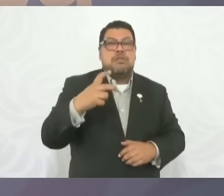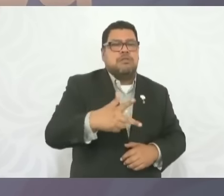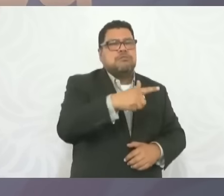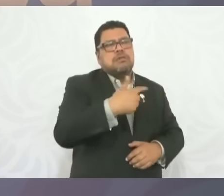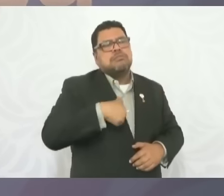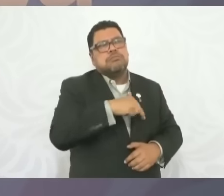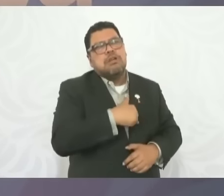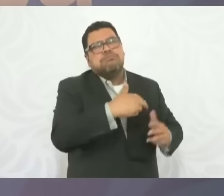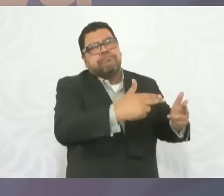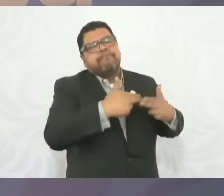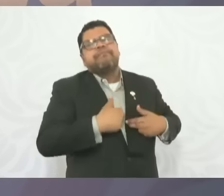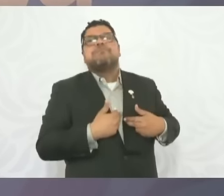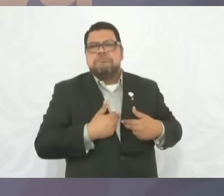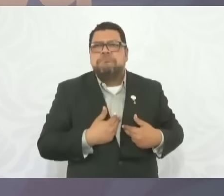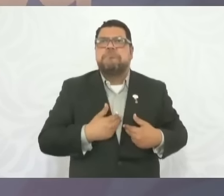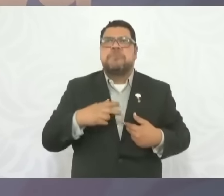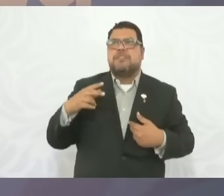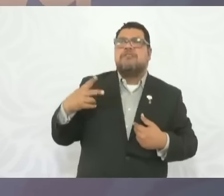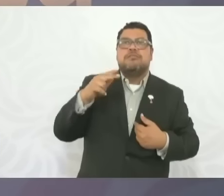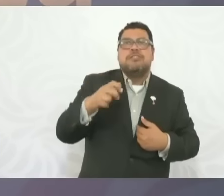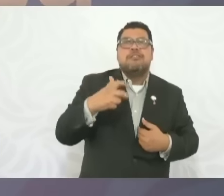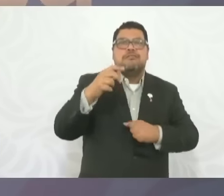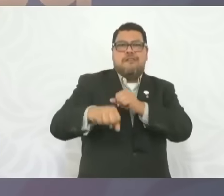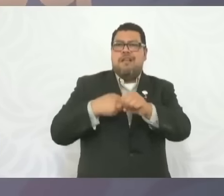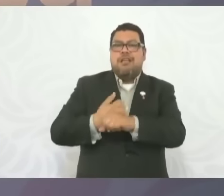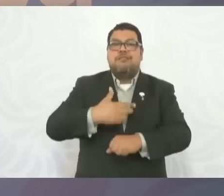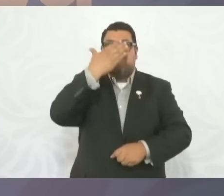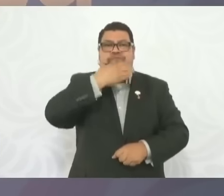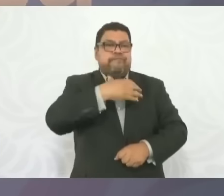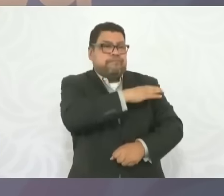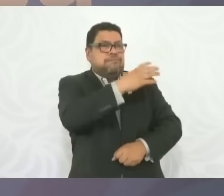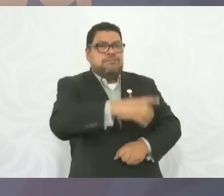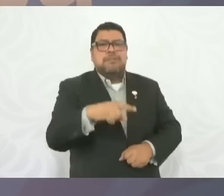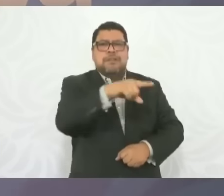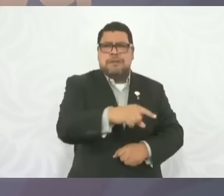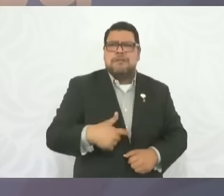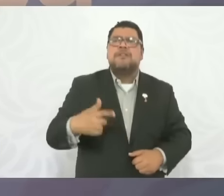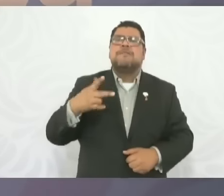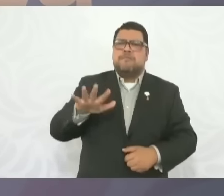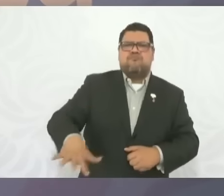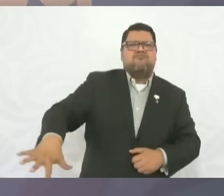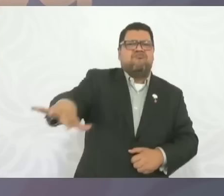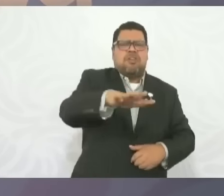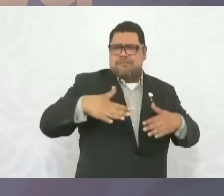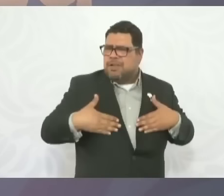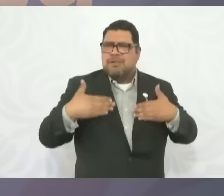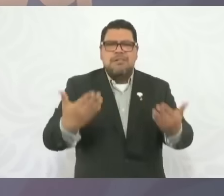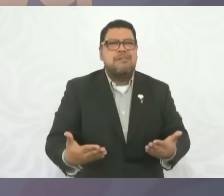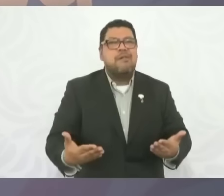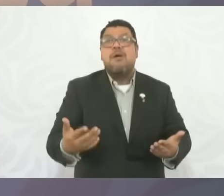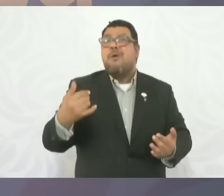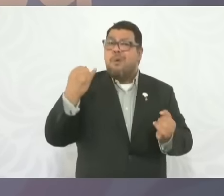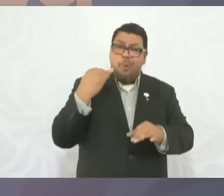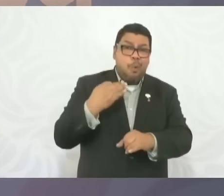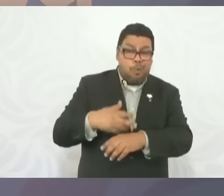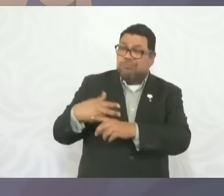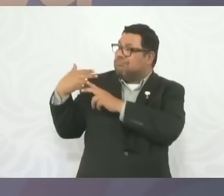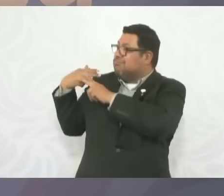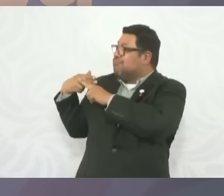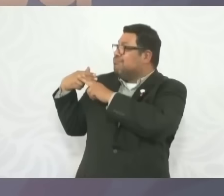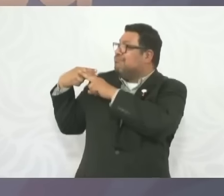Hace 88 años, el general Lázaro Cárdenas del Río confió en su pueblo. Hoy, 88 años después,